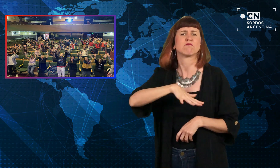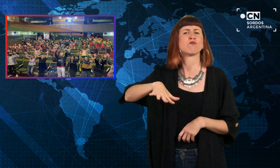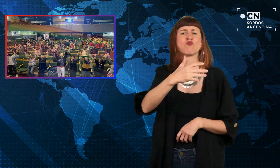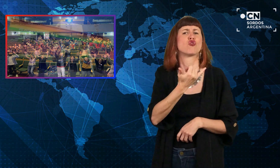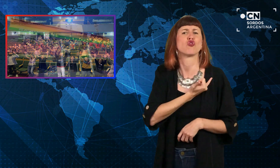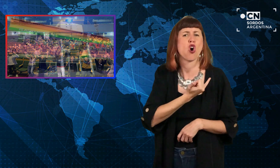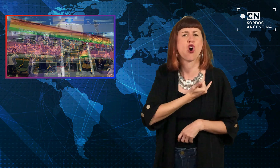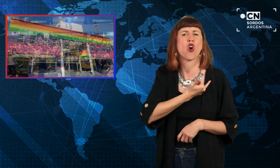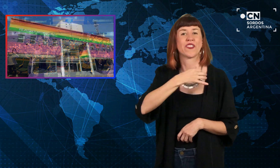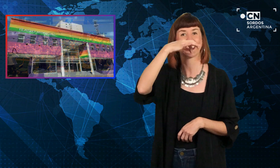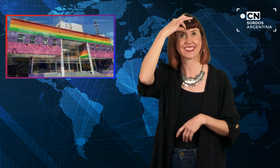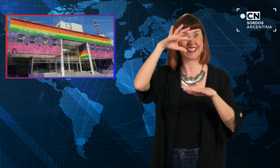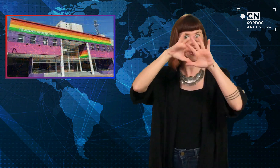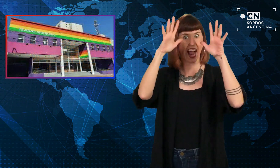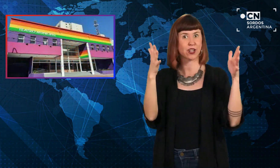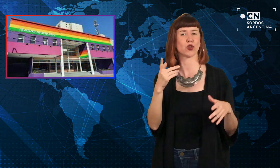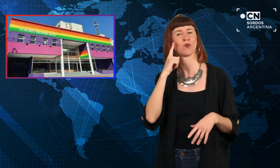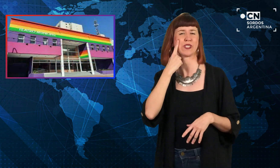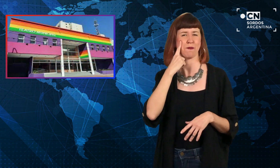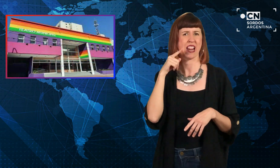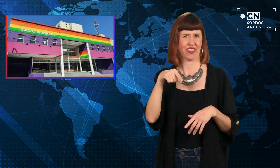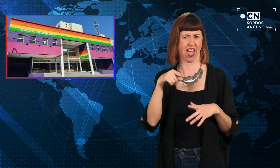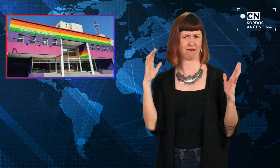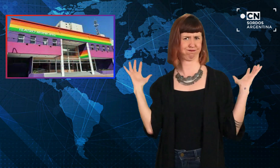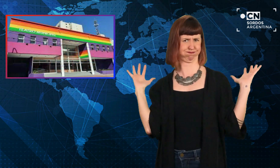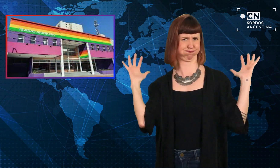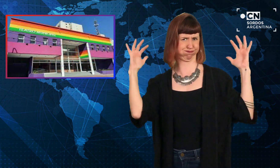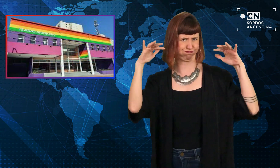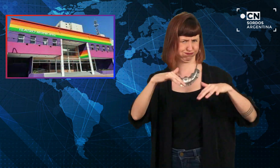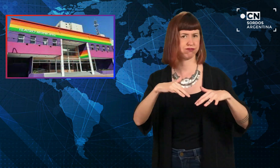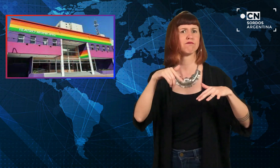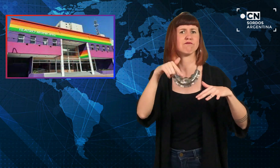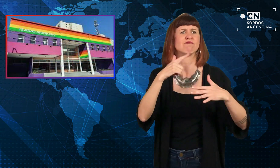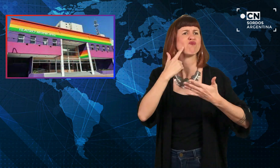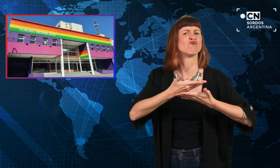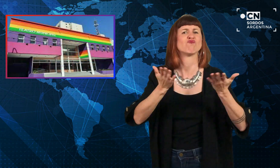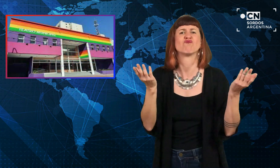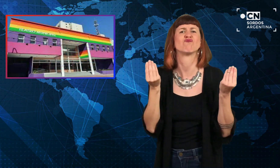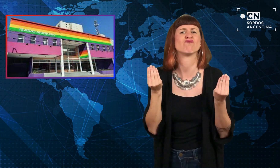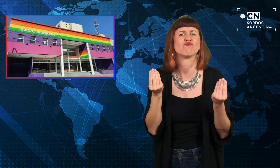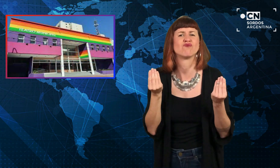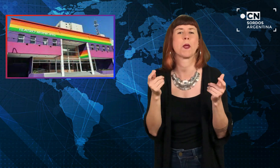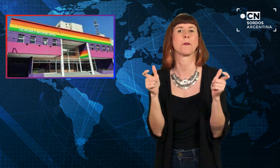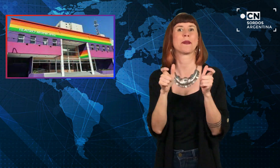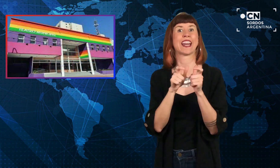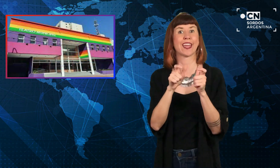para personas sordas. Junto a la Dirección de Espacio INCAA, en el Teatro Municipal se proyectó